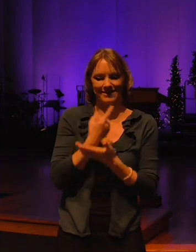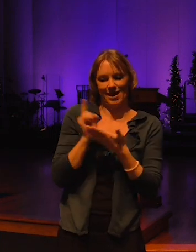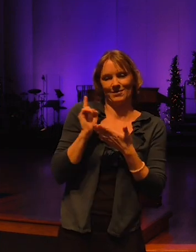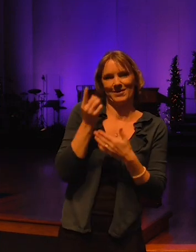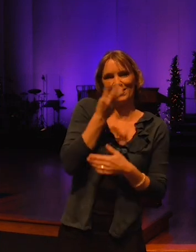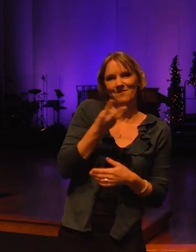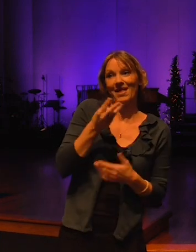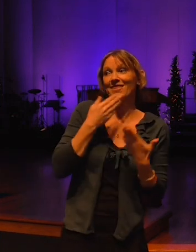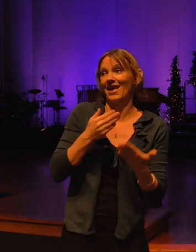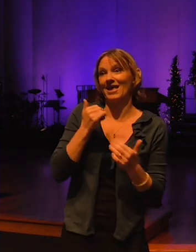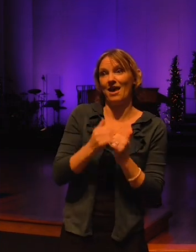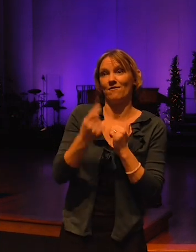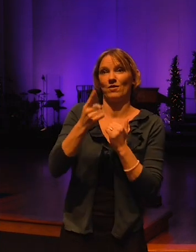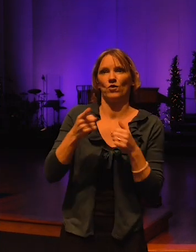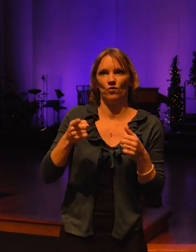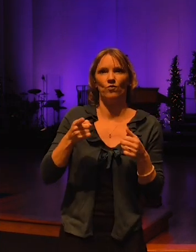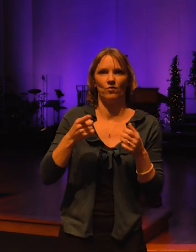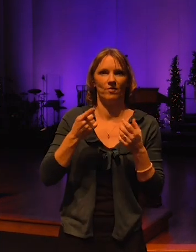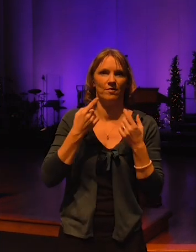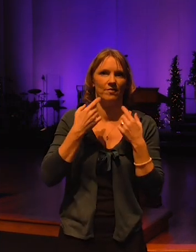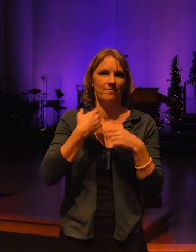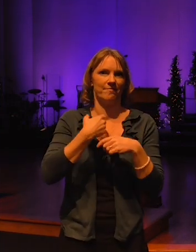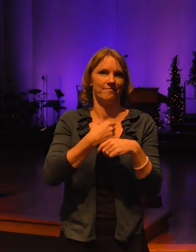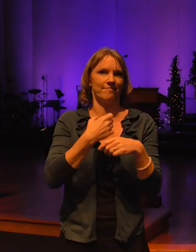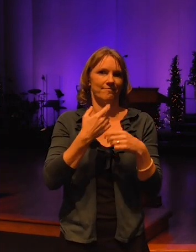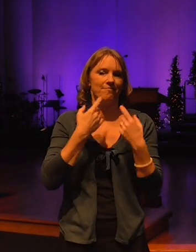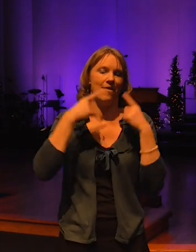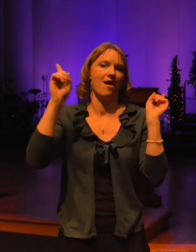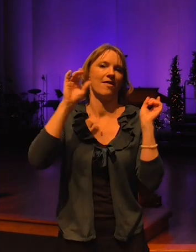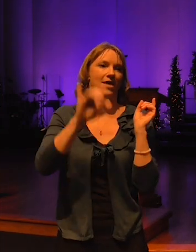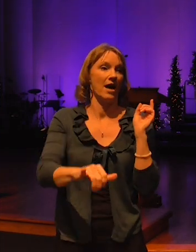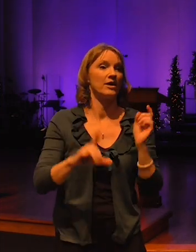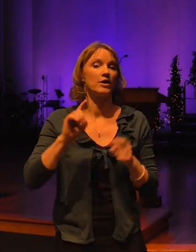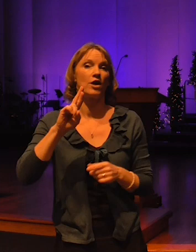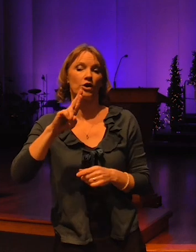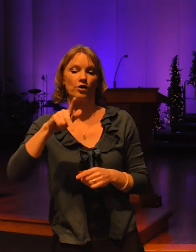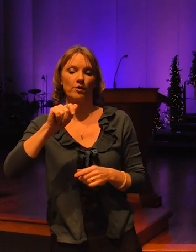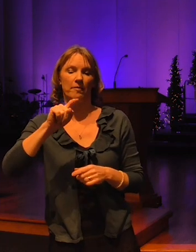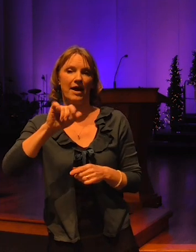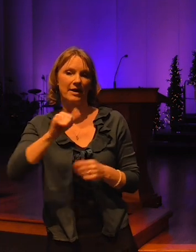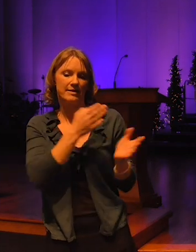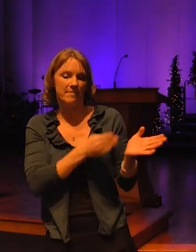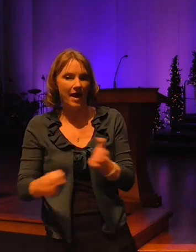prepararon eso para nosotros, uh, la Dra. Patty está organizando un maravilloso servicio de solsticio de invierno el